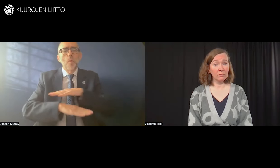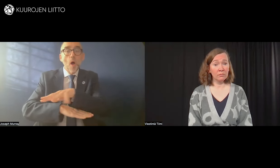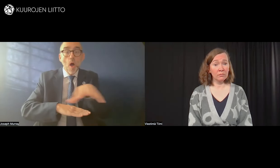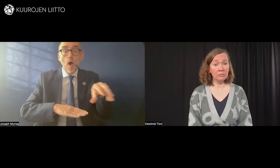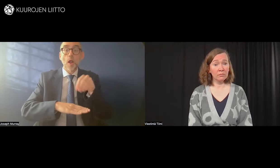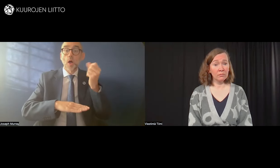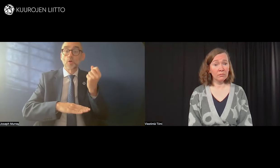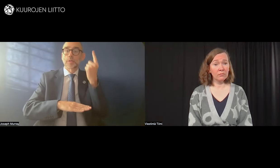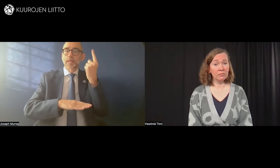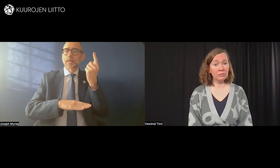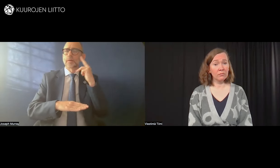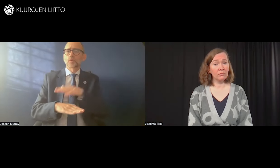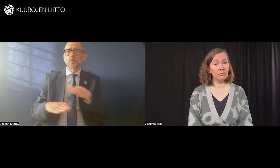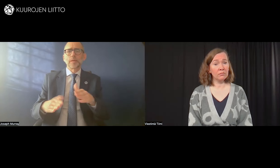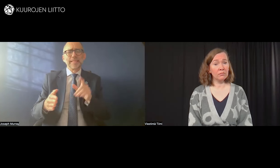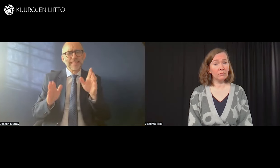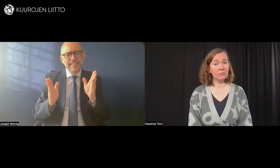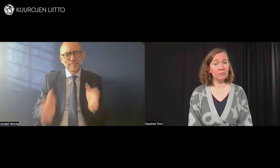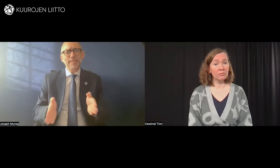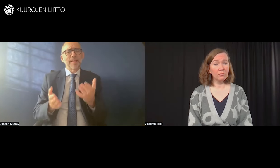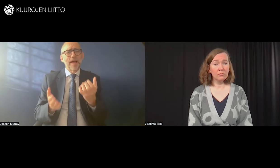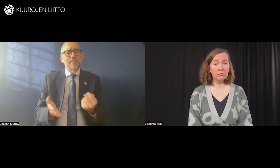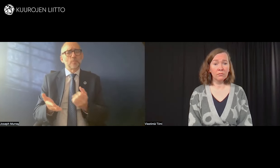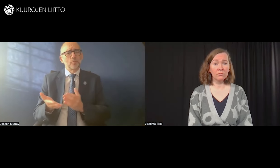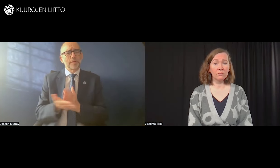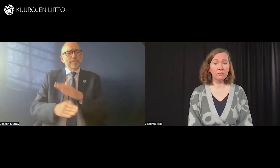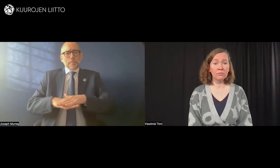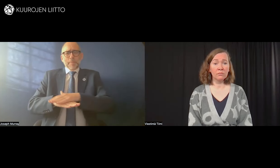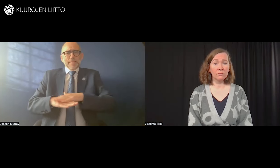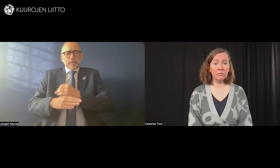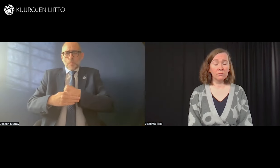esittää ymmärrettävässä muodossa kaikki kuuron lapsen ehdottomat syntymäoikeudet.